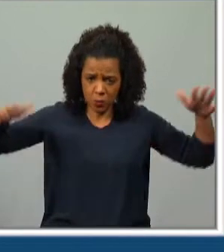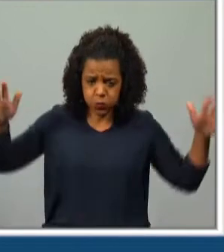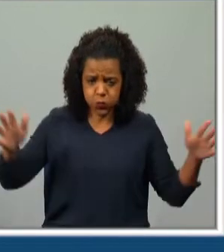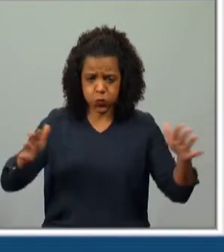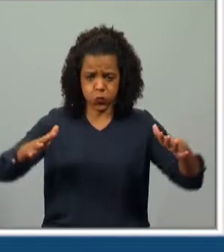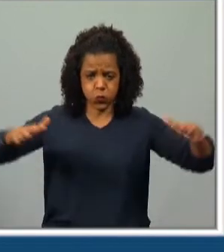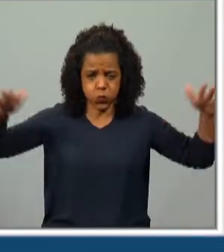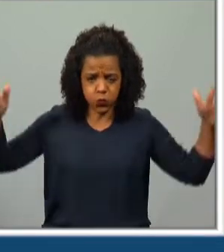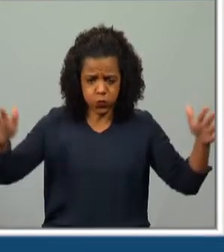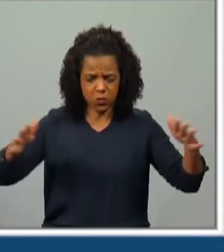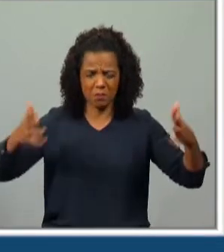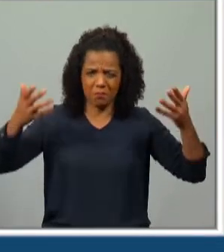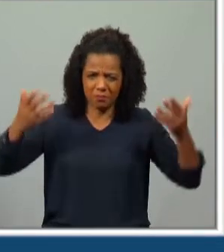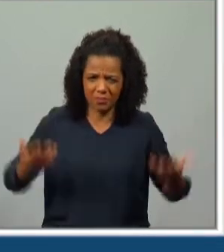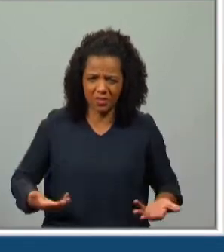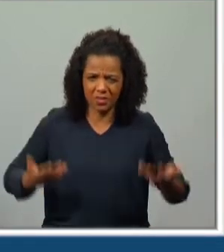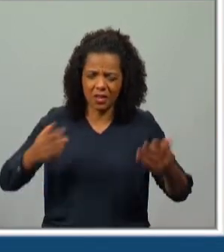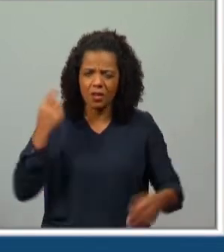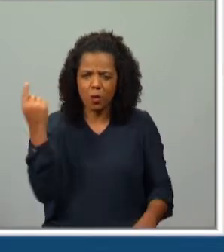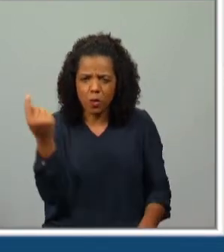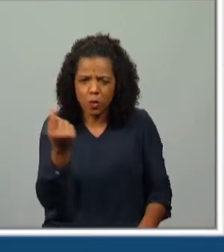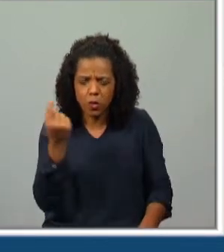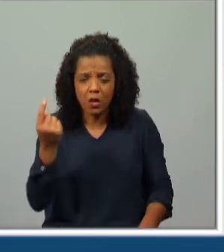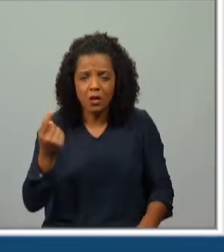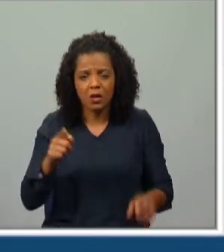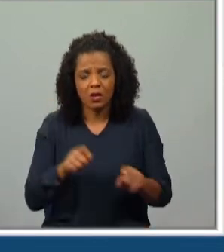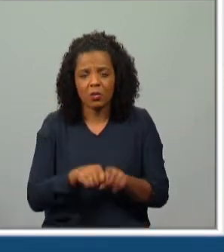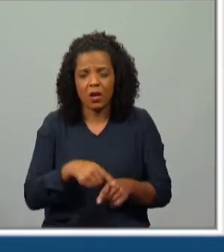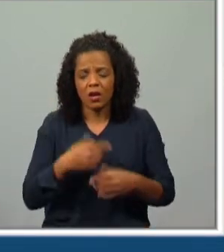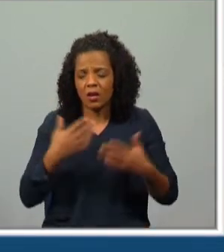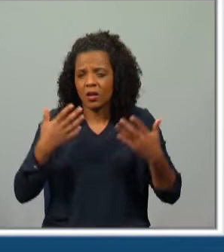tornando cada vez mais pesado violento estava a perder as forças já não voava 變得越來越暴力我失去了我的力量，我不能再飛了